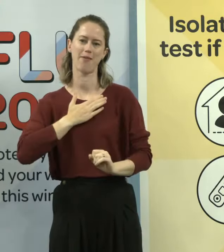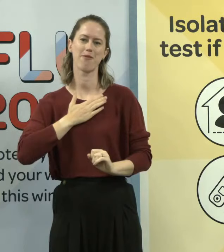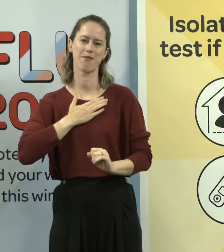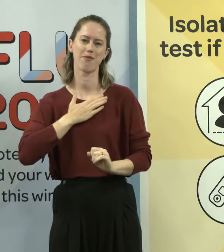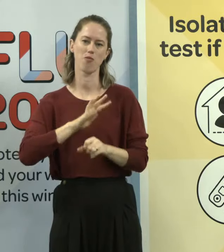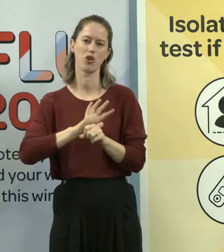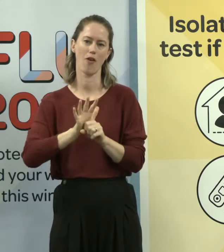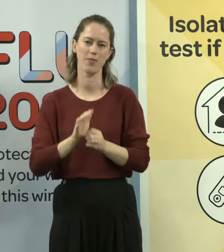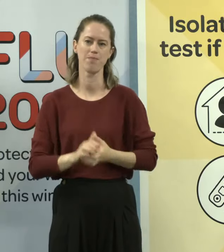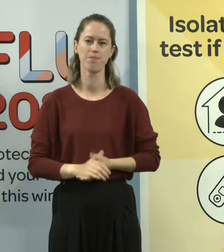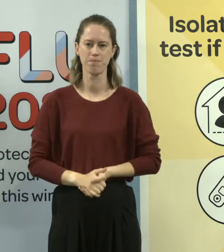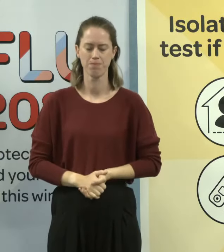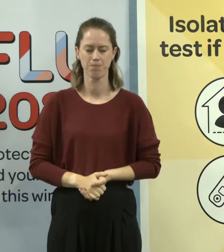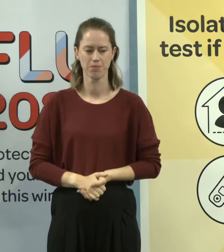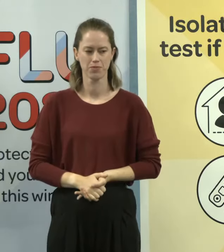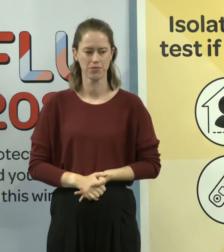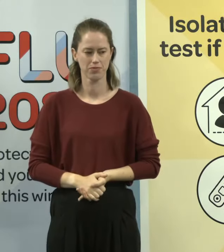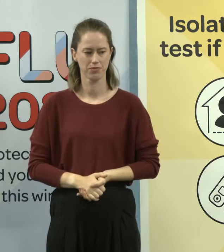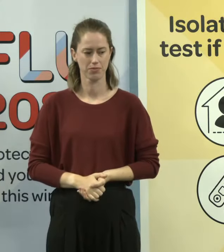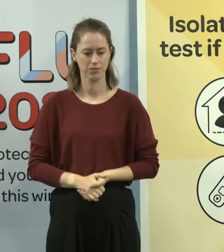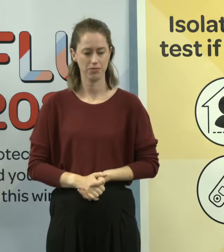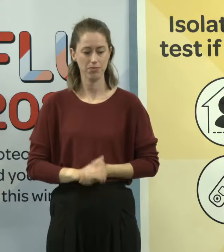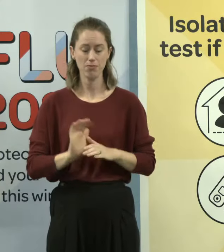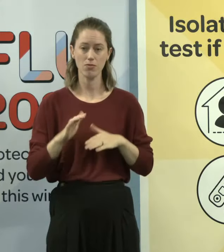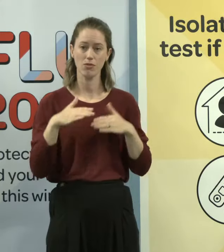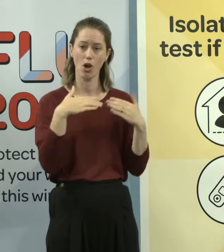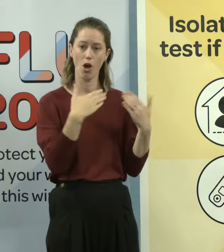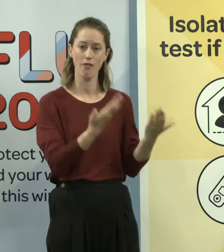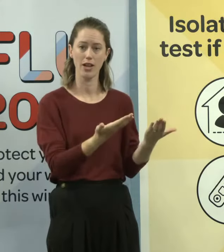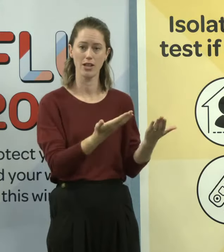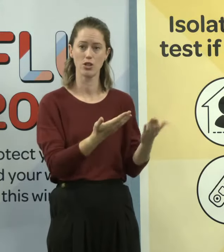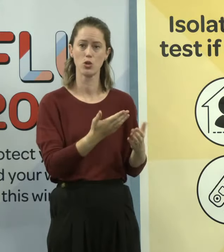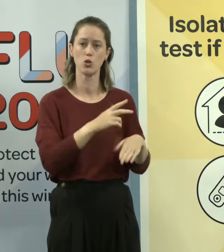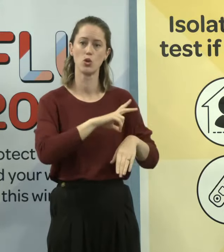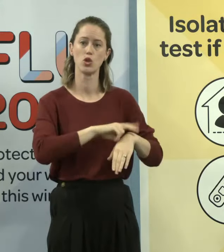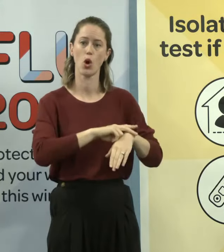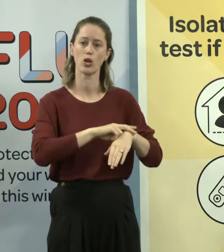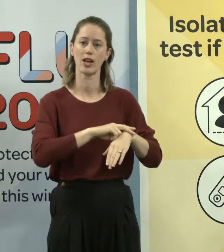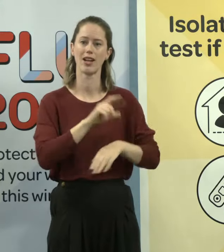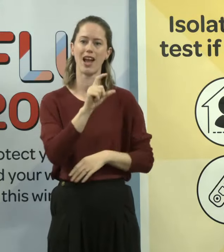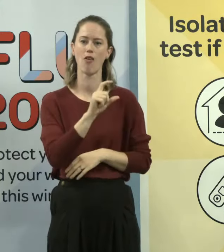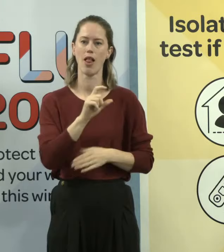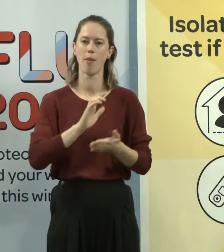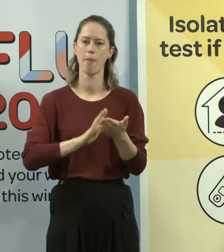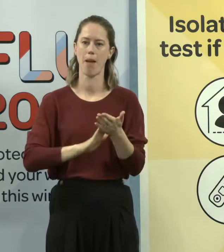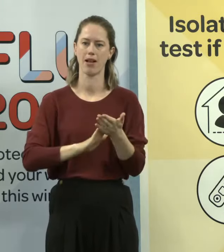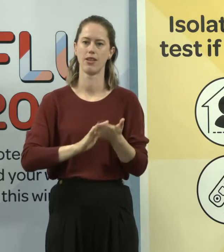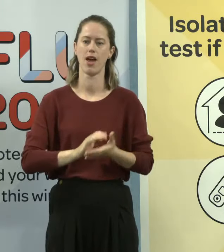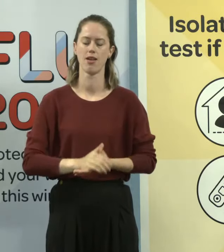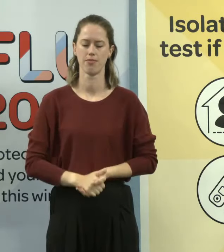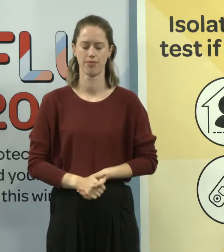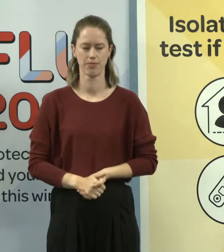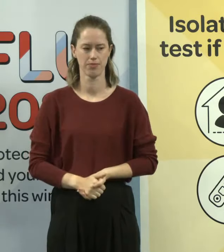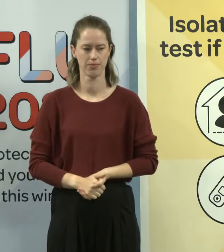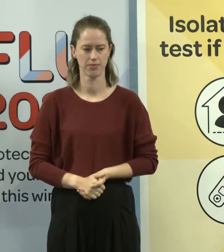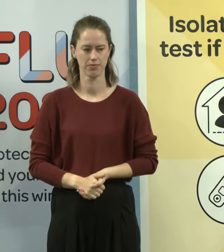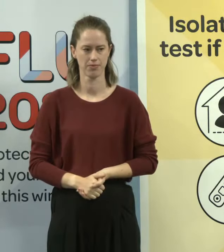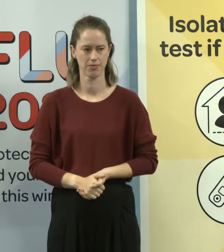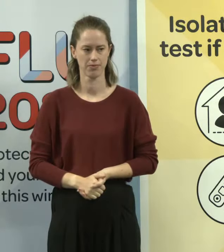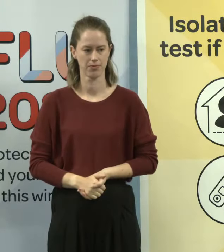whakatenatena enei hua, me te mihi ki nga tangata katoa e pai ana ki te mahi tonu te nga